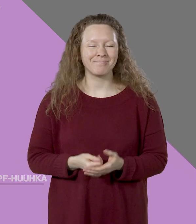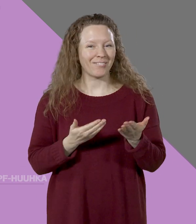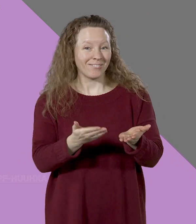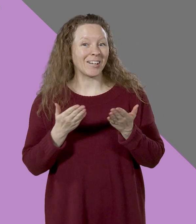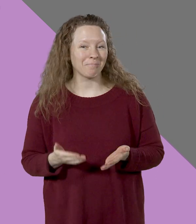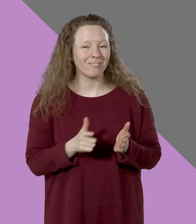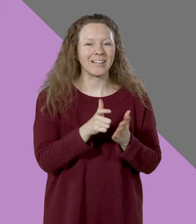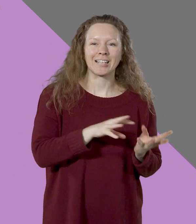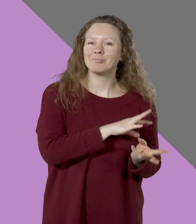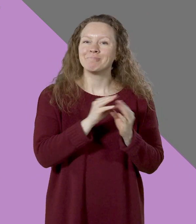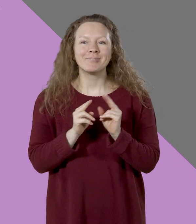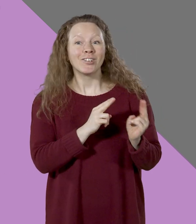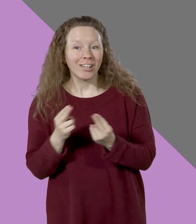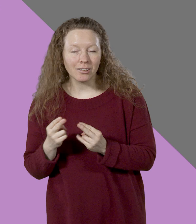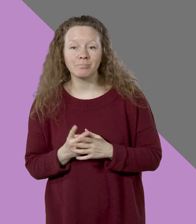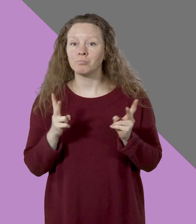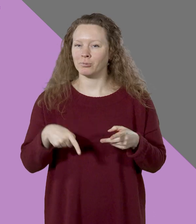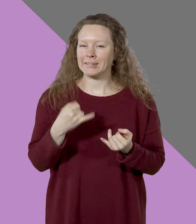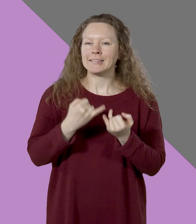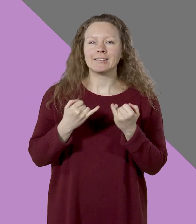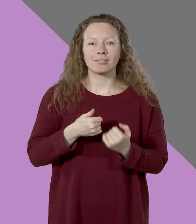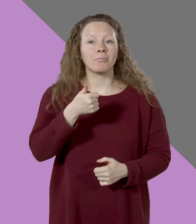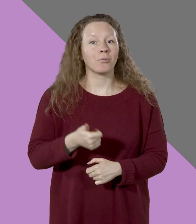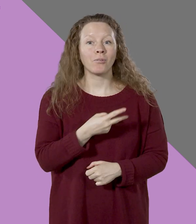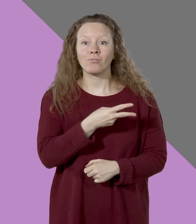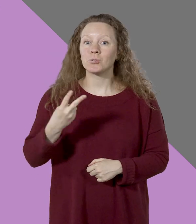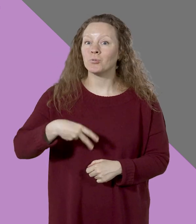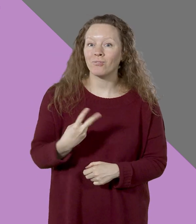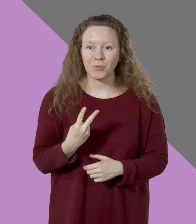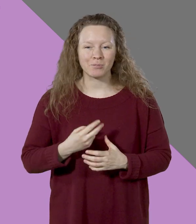Hej! Välkommen till årets sista nyhetsöversikt.